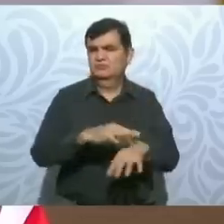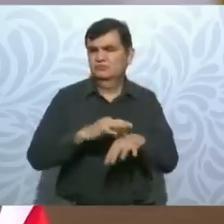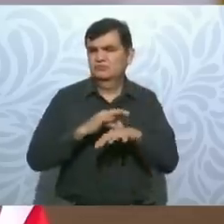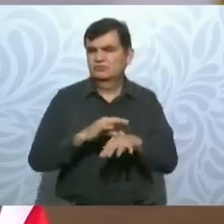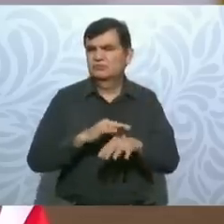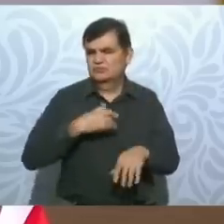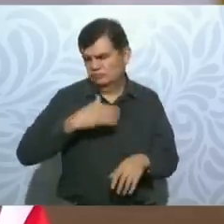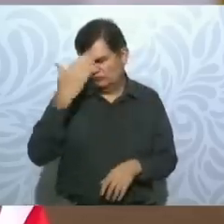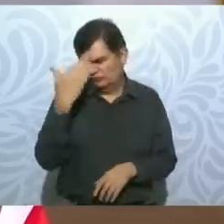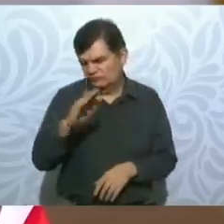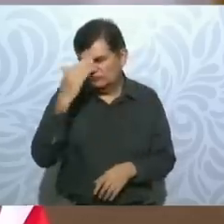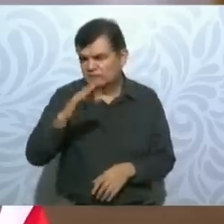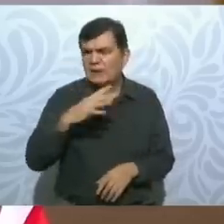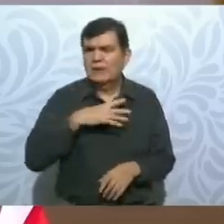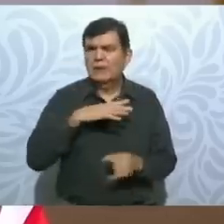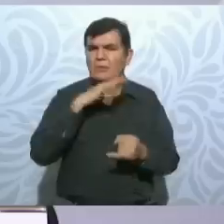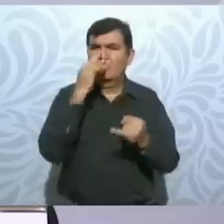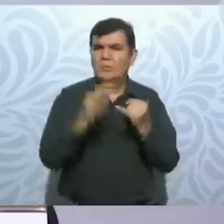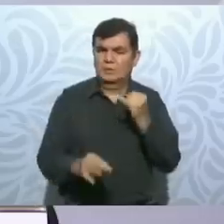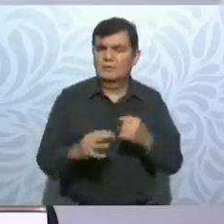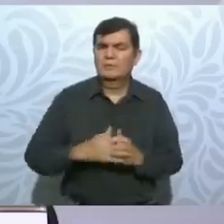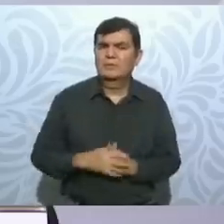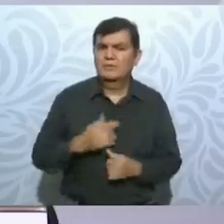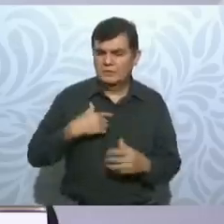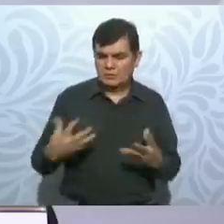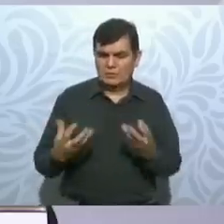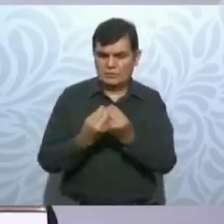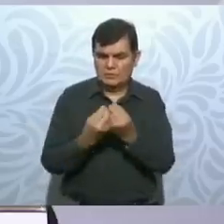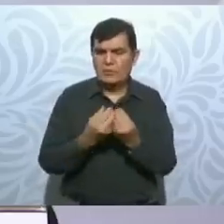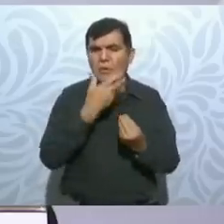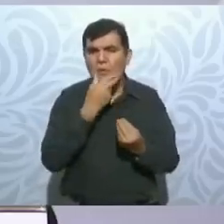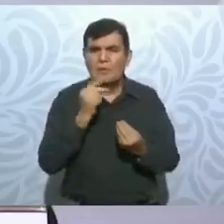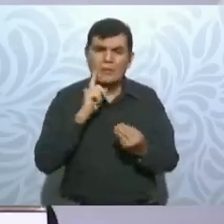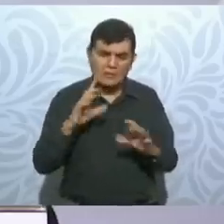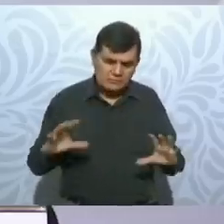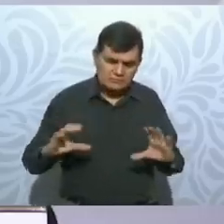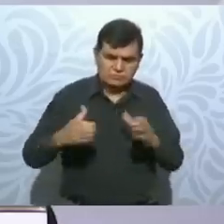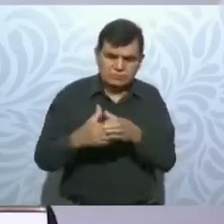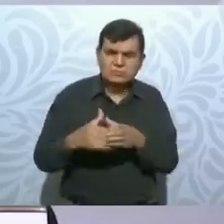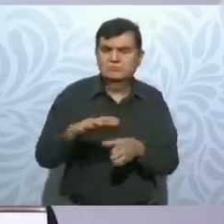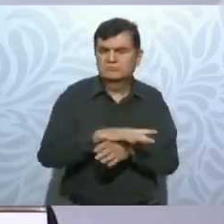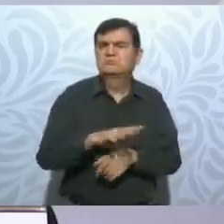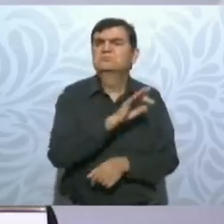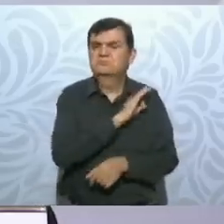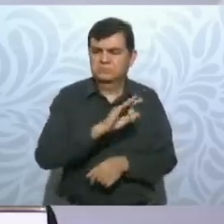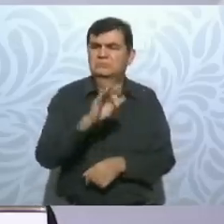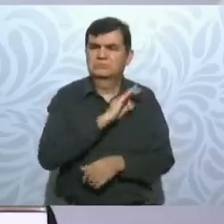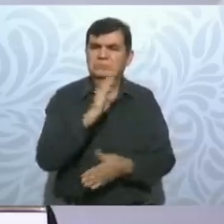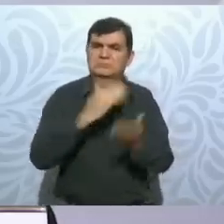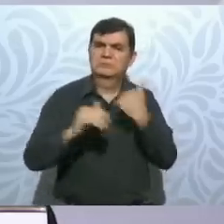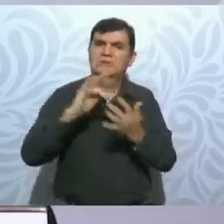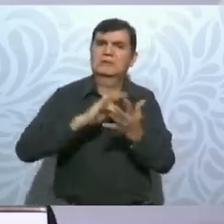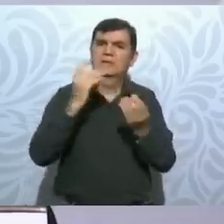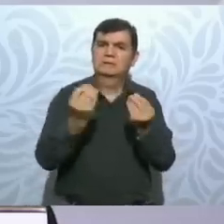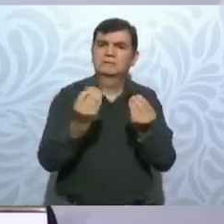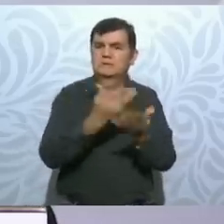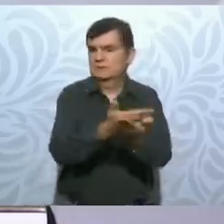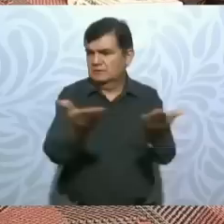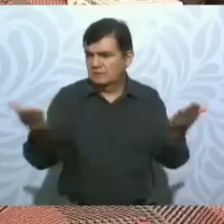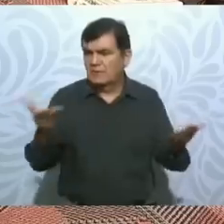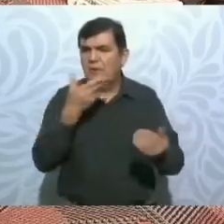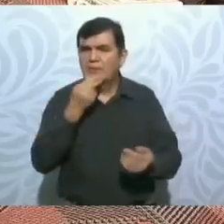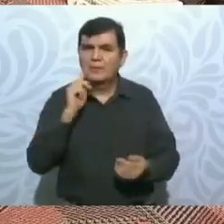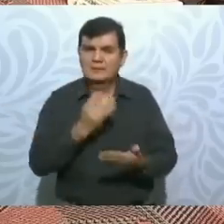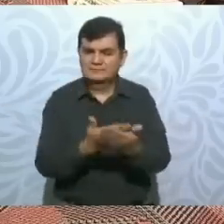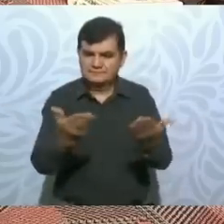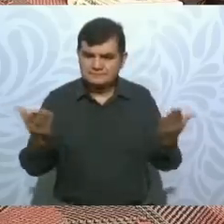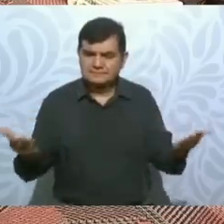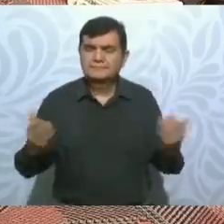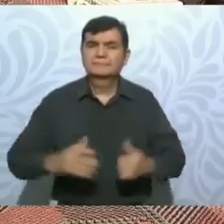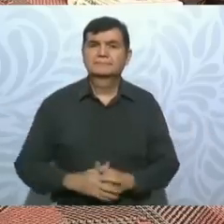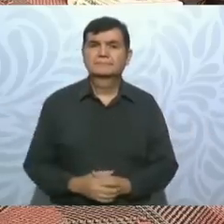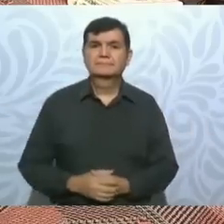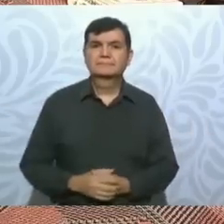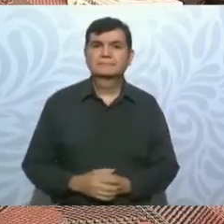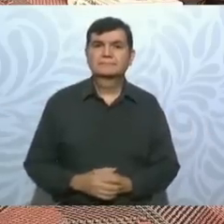el llamado final que juntos y juntas Claro que vamos a poder Muchas gracias a todos y a [Música]